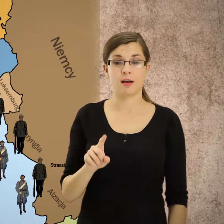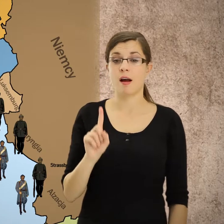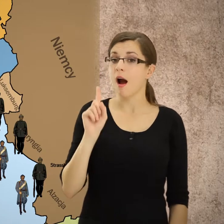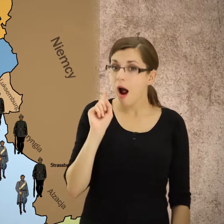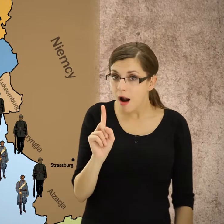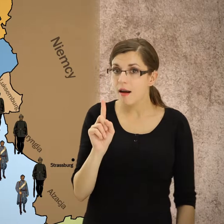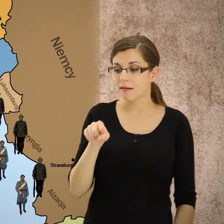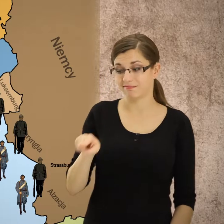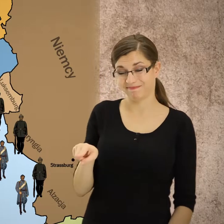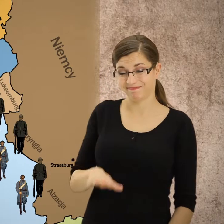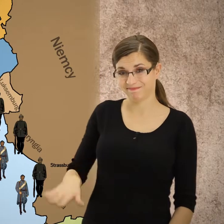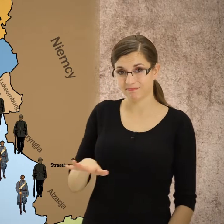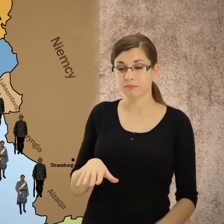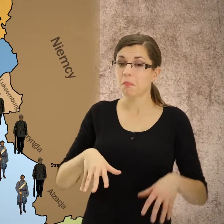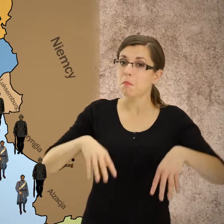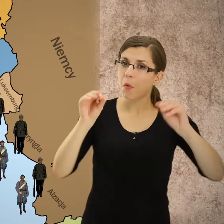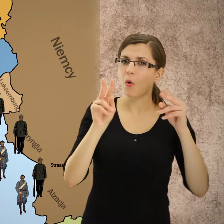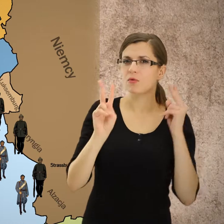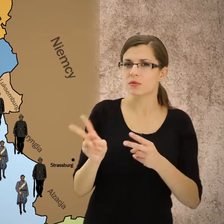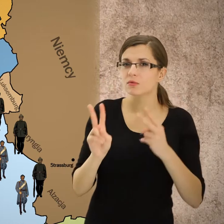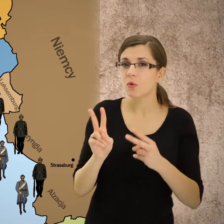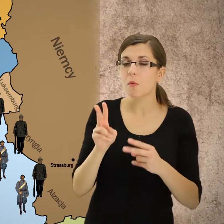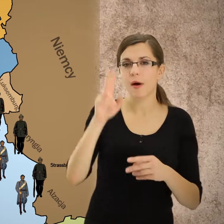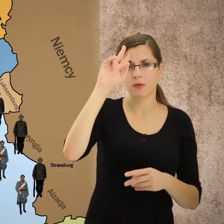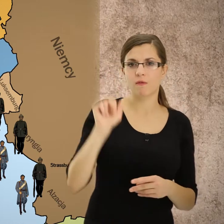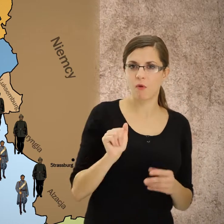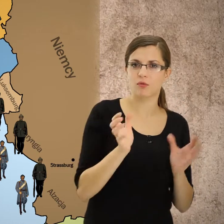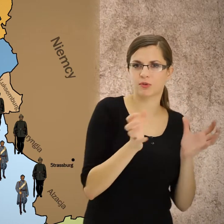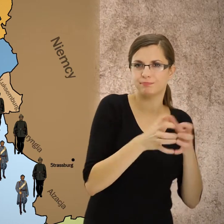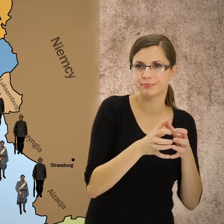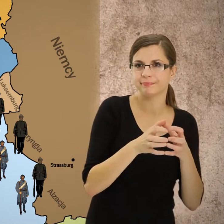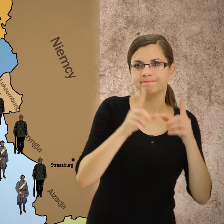ale tam na początek listopada wojska sprzymierzone